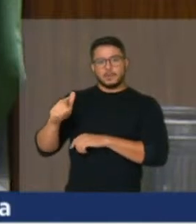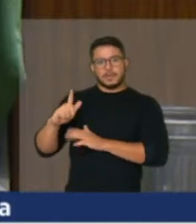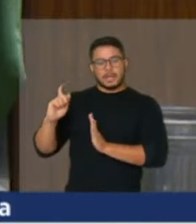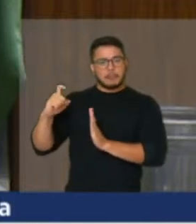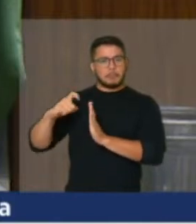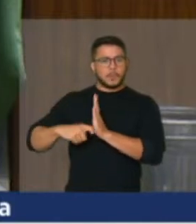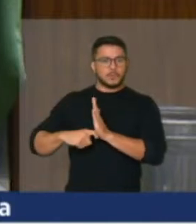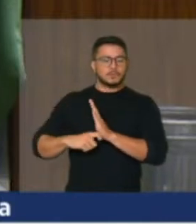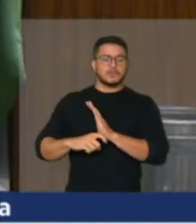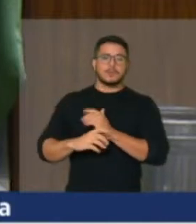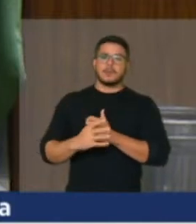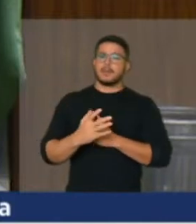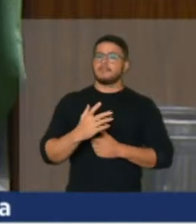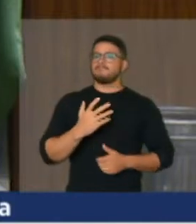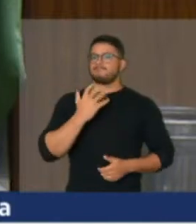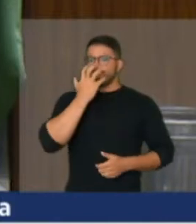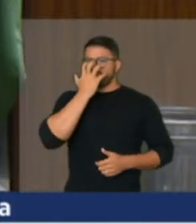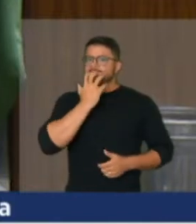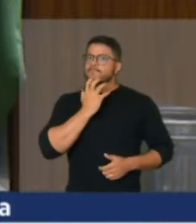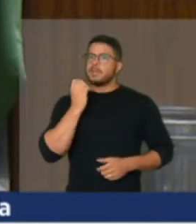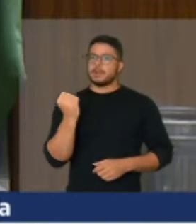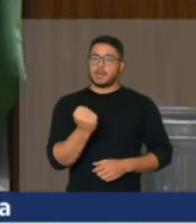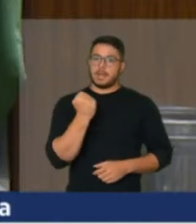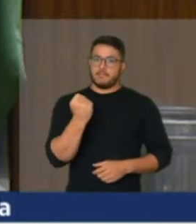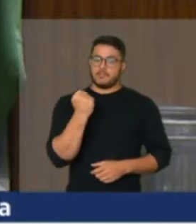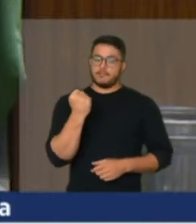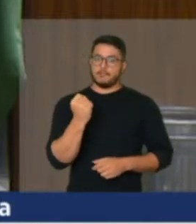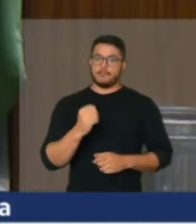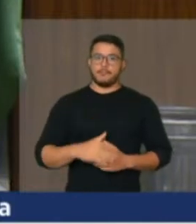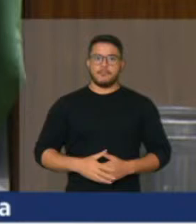GENTE COMECE A ENTENDER MELHOR QUEM É O MINISTRO PAULO GUEDES, PARA QUE A GENTE POSSA JUNTAR PEÇAS IMPORTANTES AO